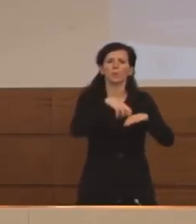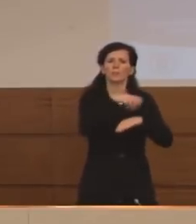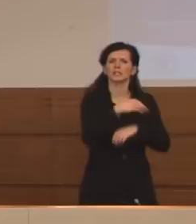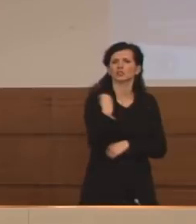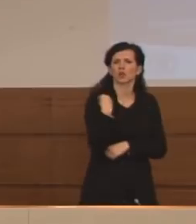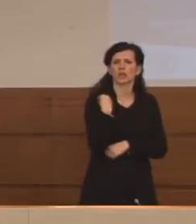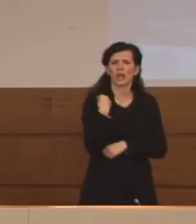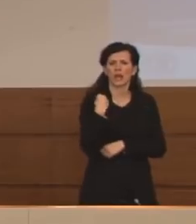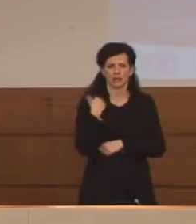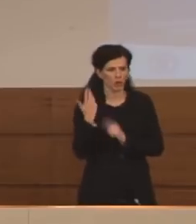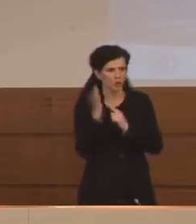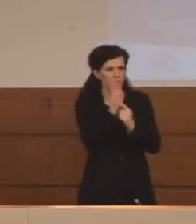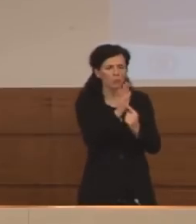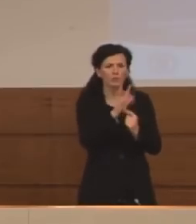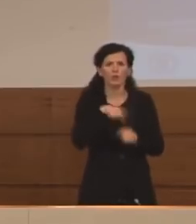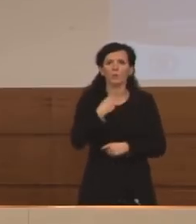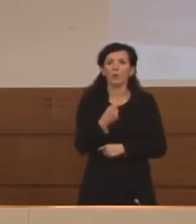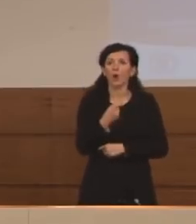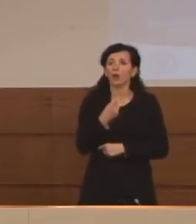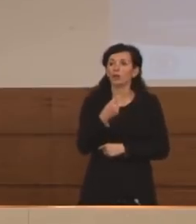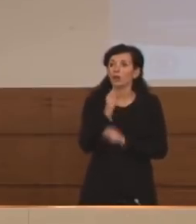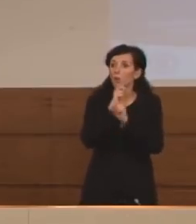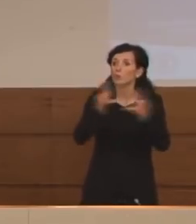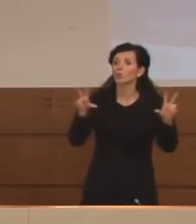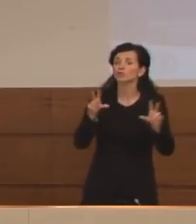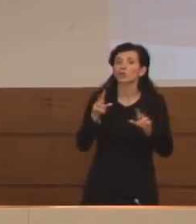Mi sembra anche strano che un Ministro ce lo chieda